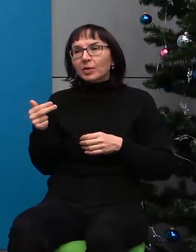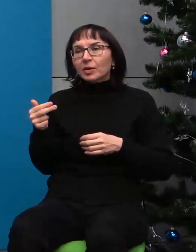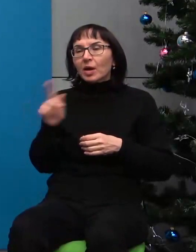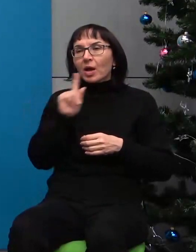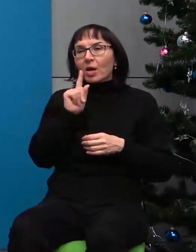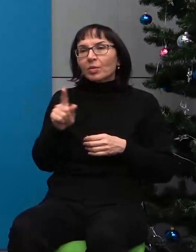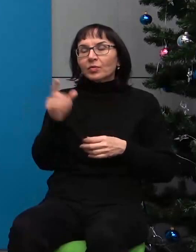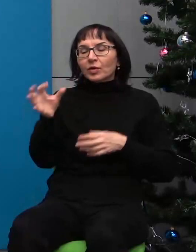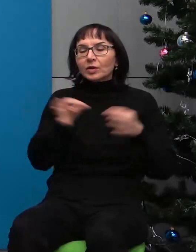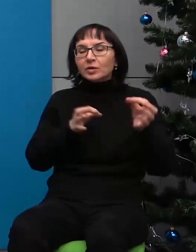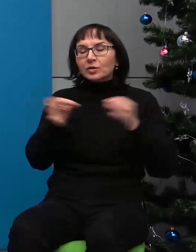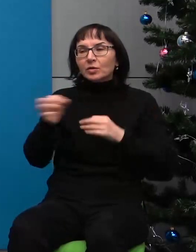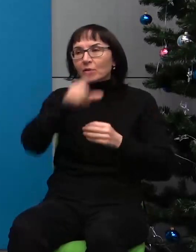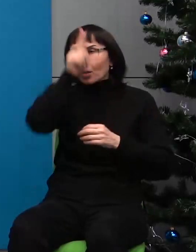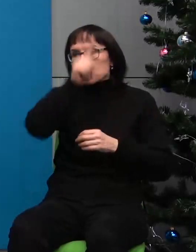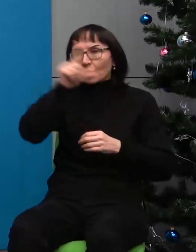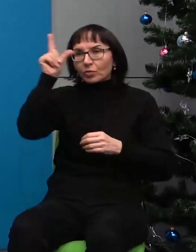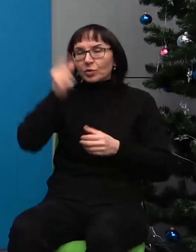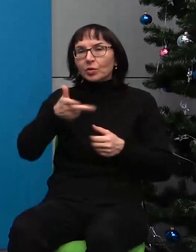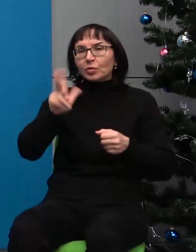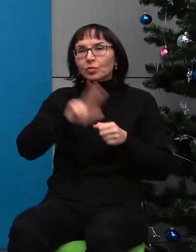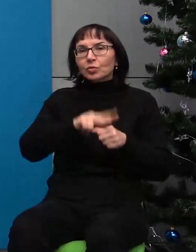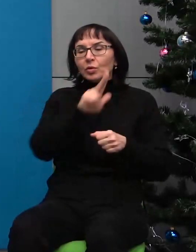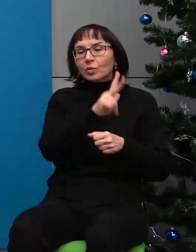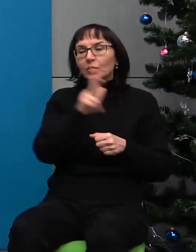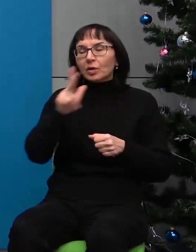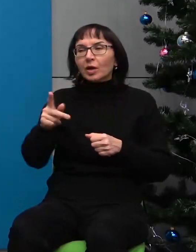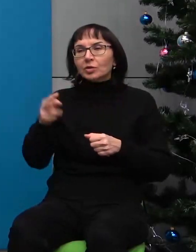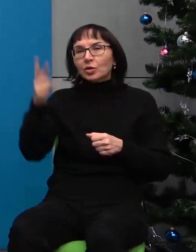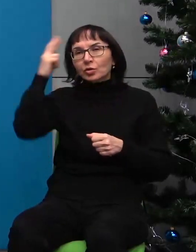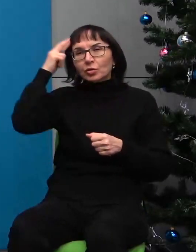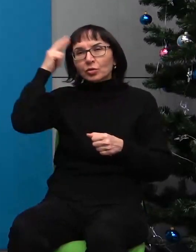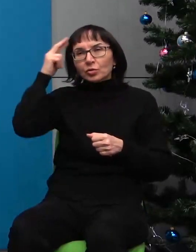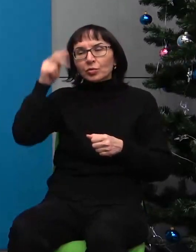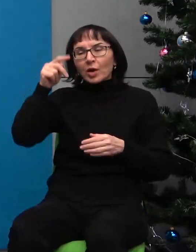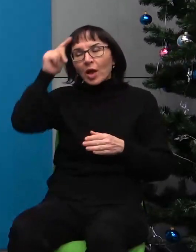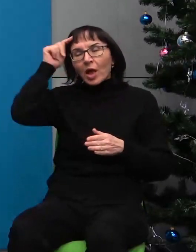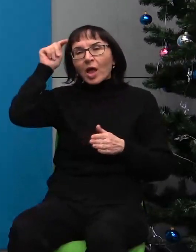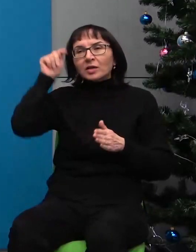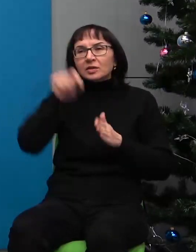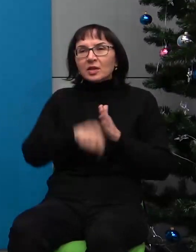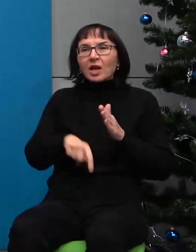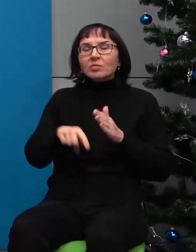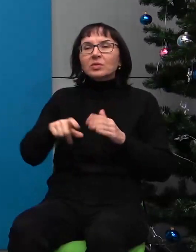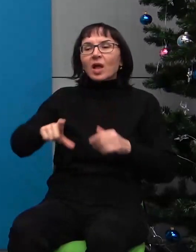Taką, którą każdy zrozumie. Czym jest zemsta, tęsknota, miłość, zazdrość, strach.